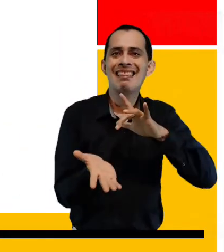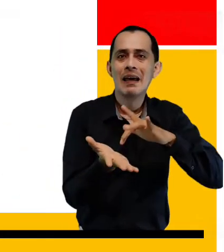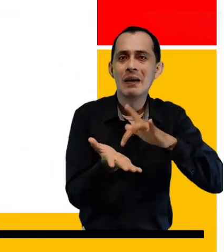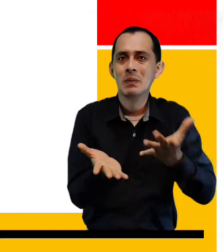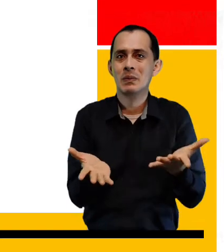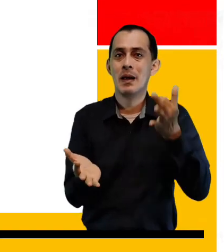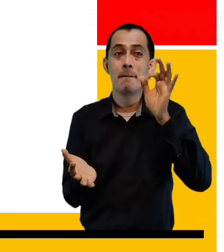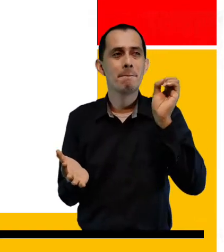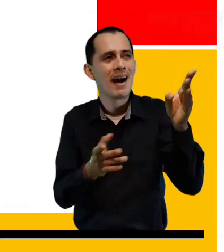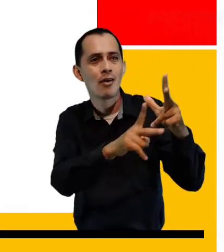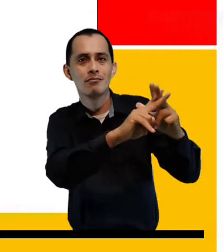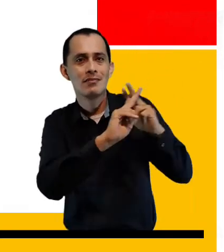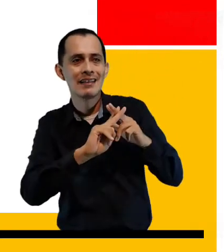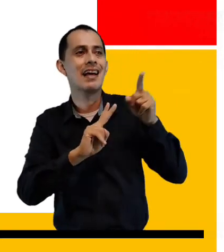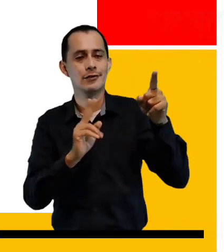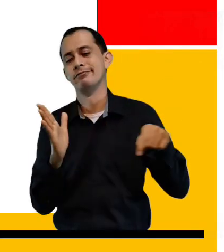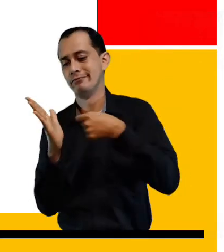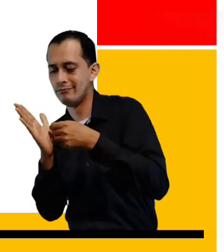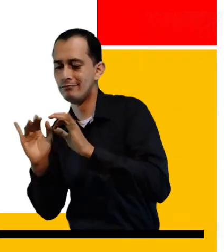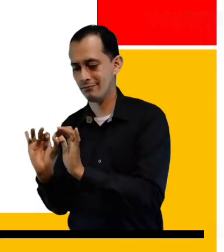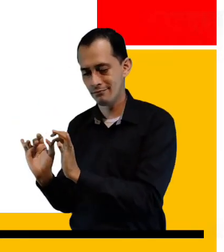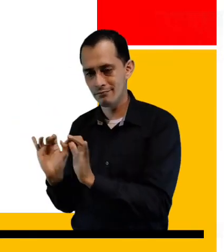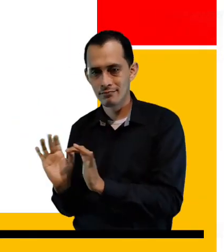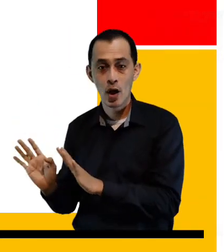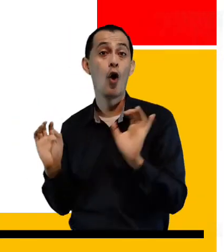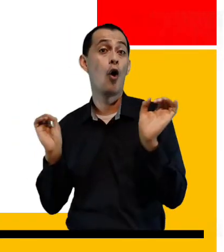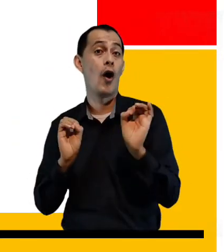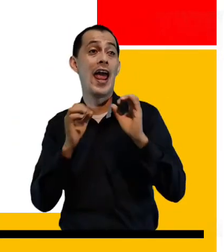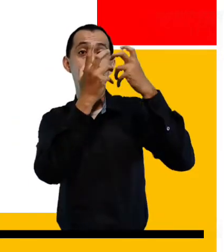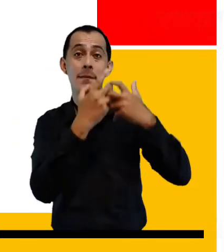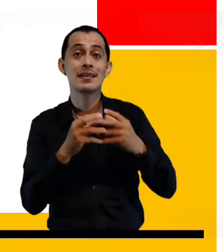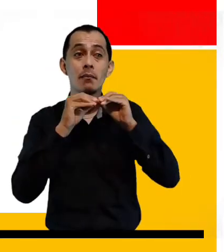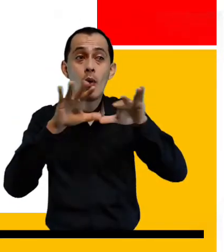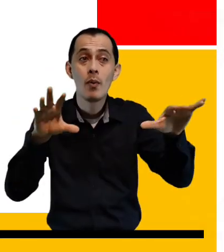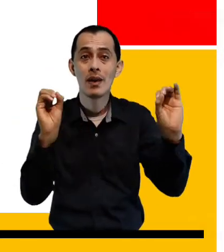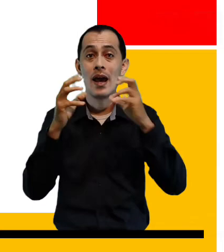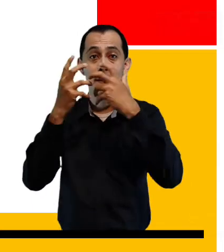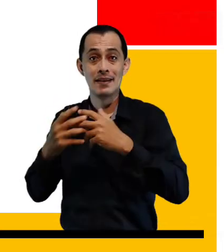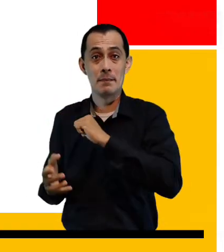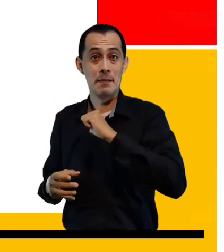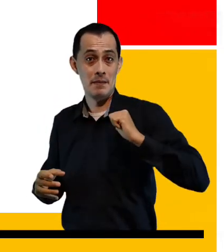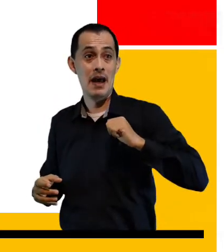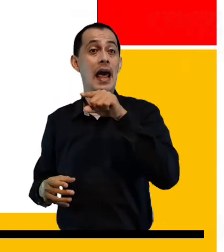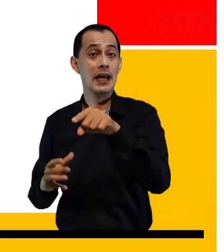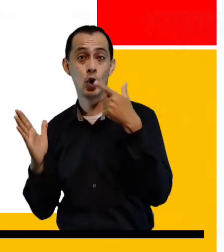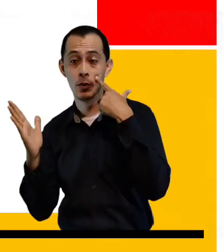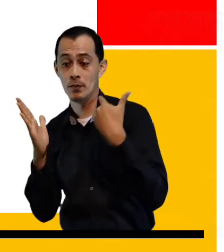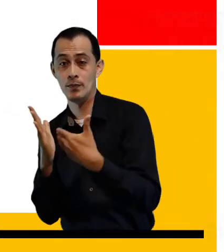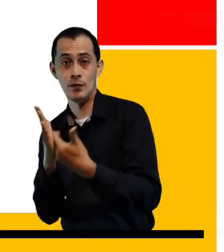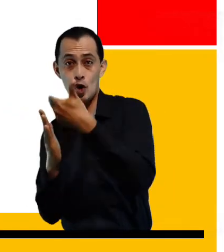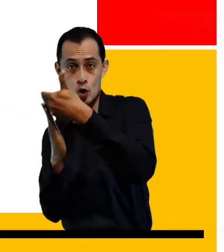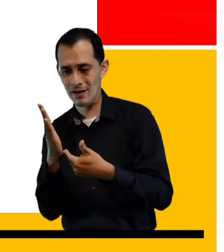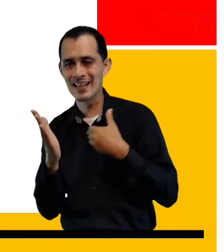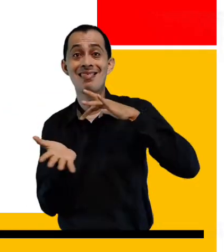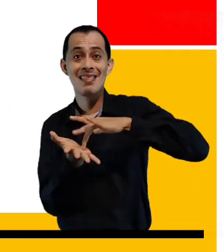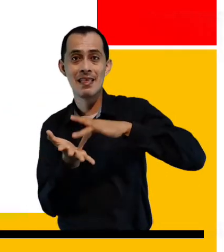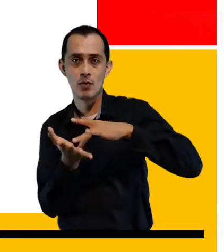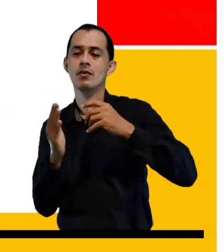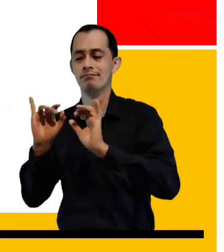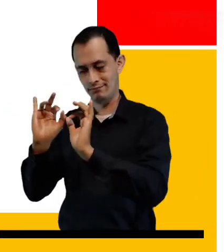económicas con personas públicas o privadas que están soportadas mediante documentos, también